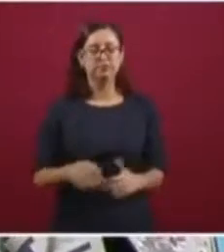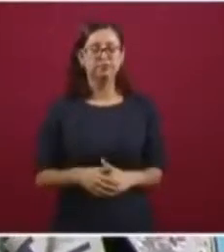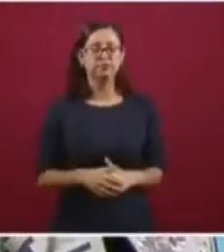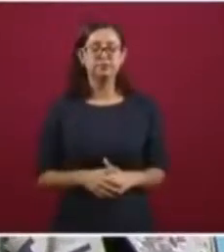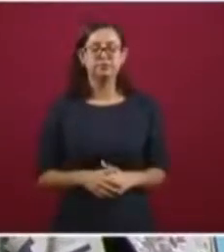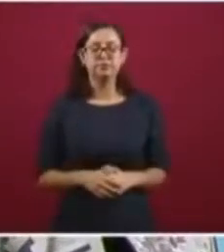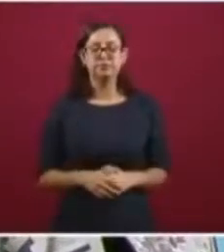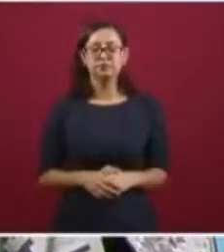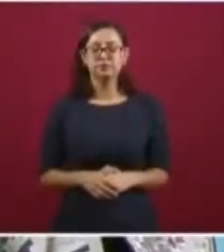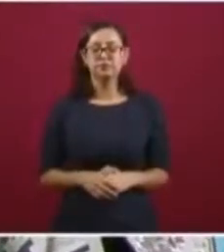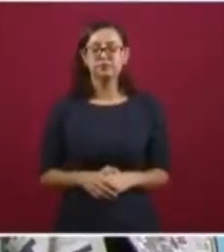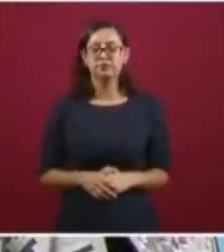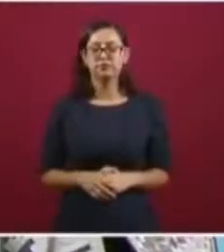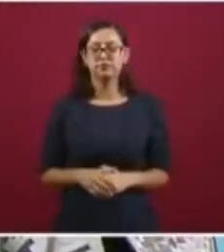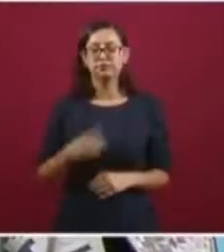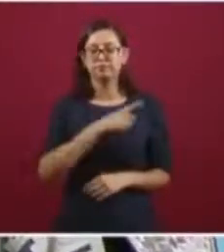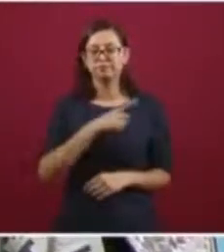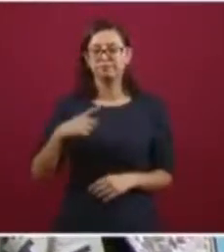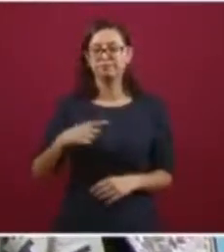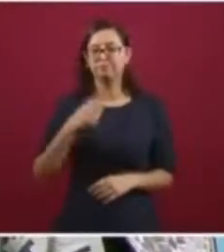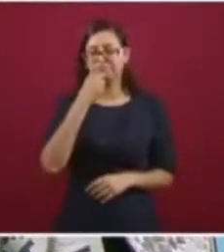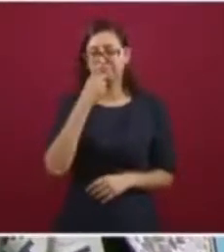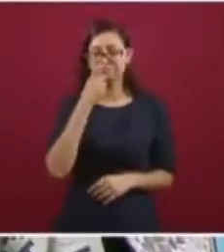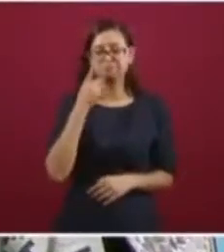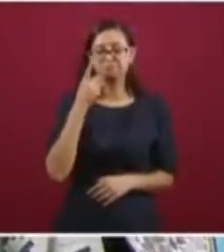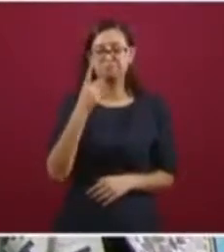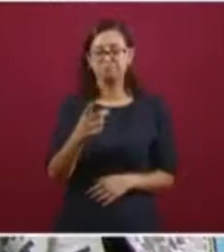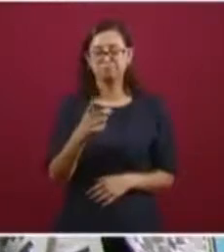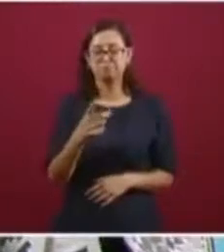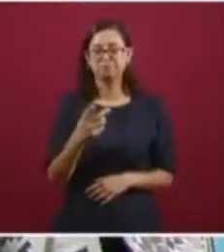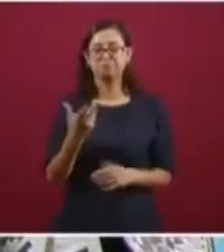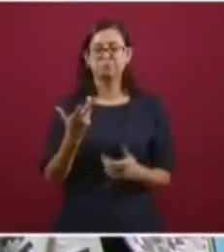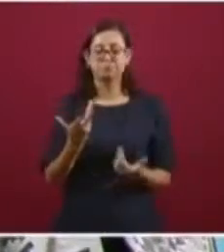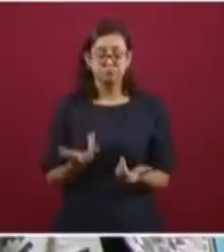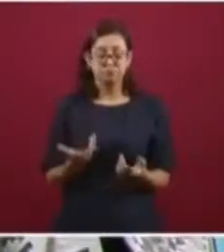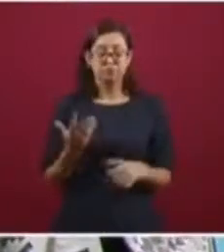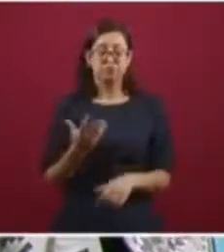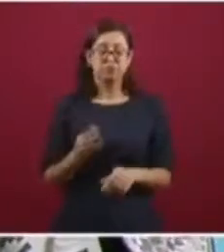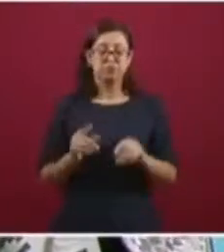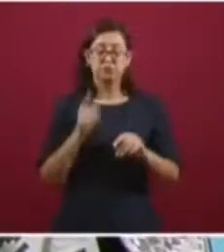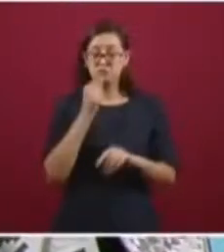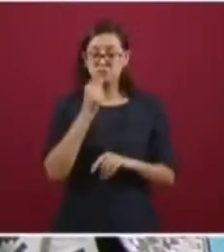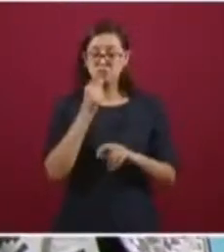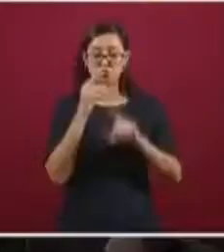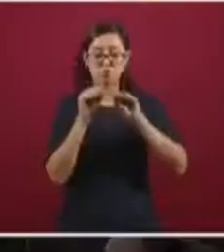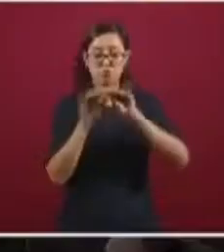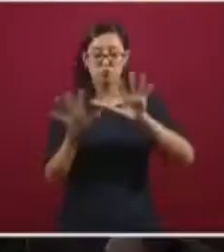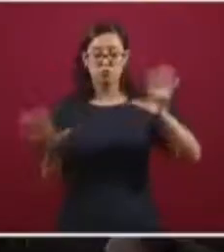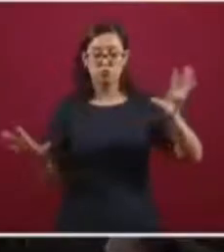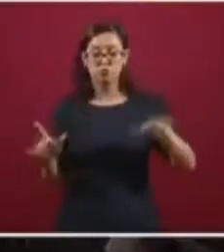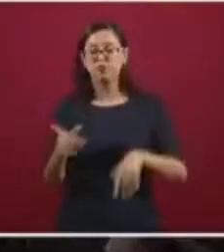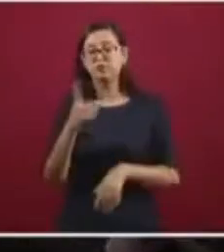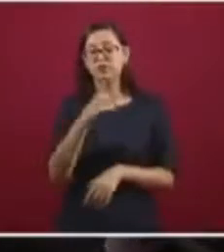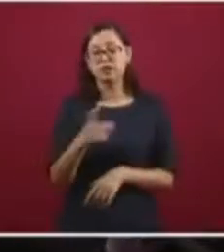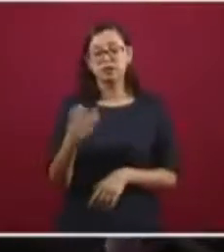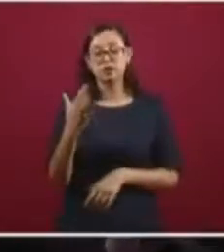Aquí aclaramos que este efectivo desplegado en los estados, en las 150 coordinaciones